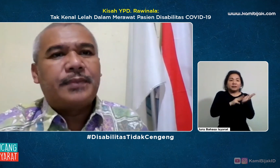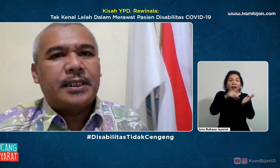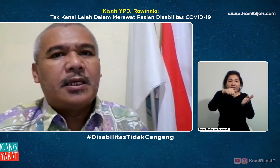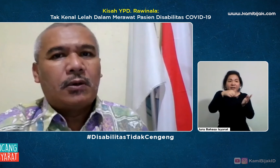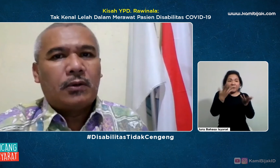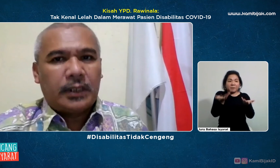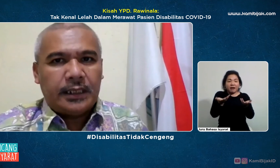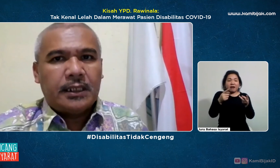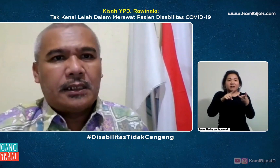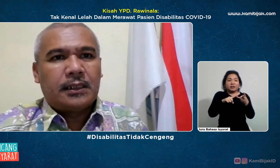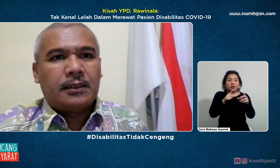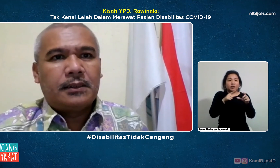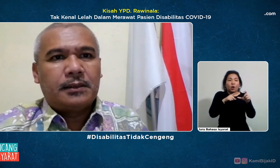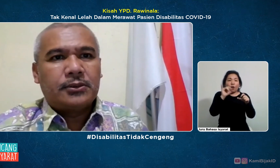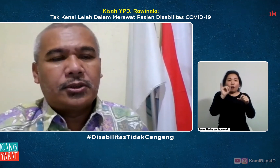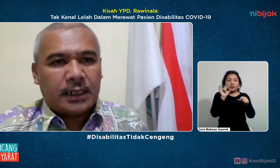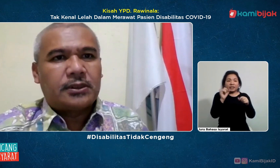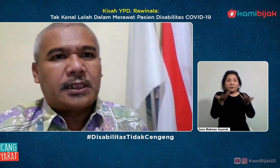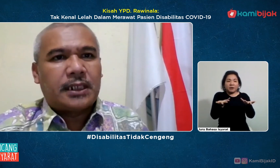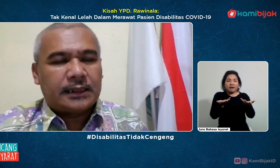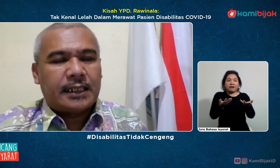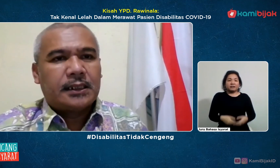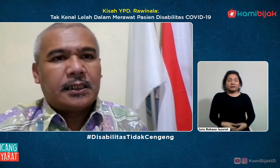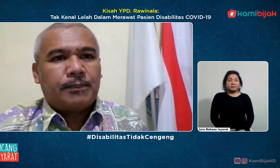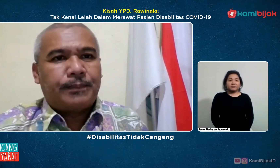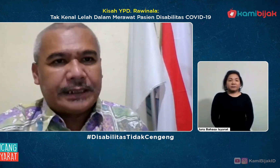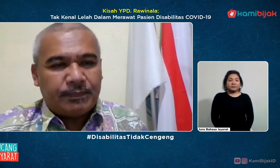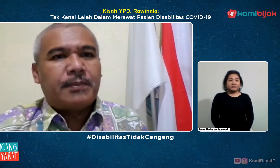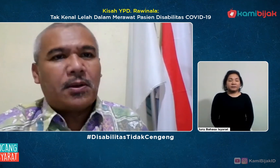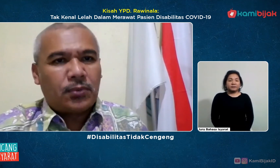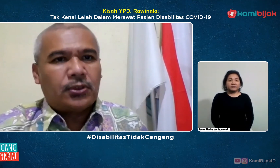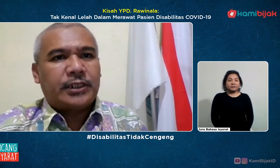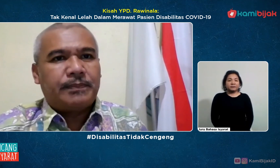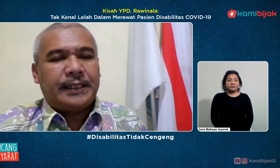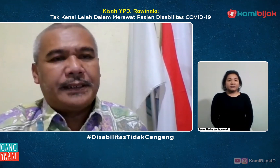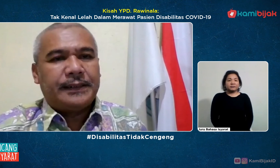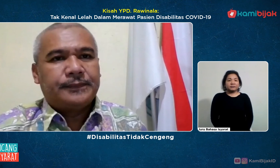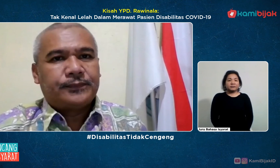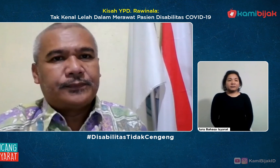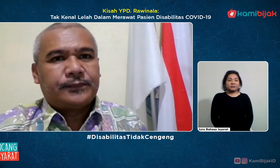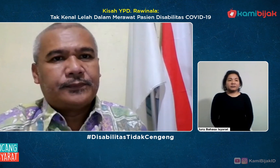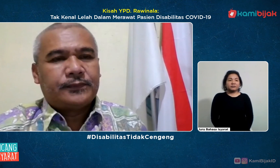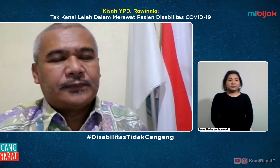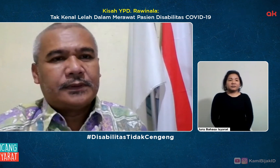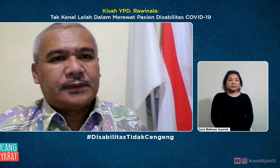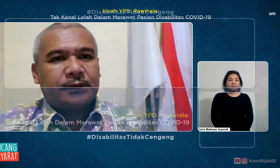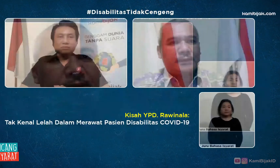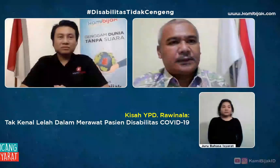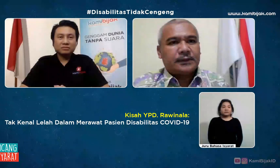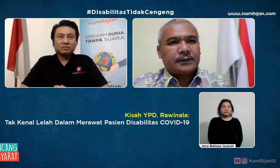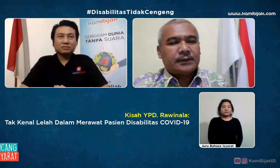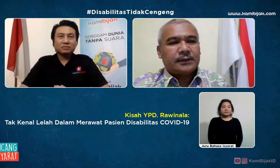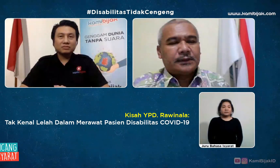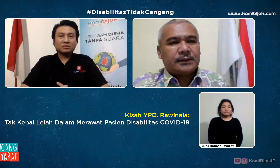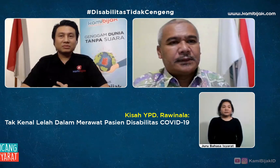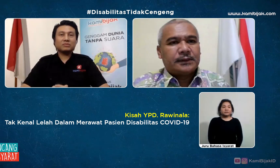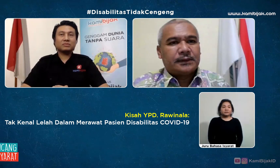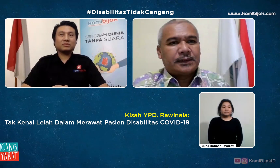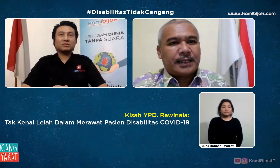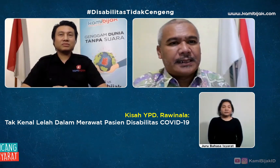yang dihadapi oleh saudara-saudara kita yang PDB maupun OTP begitu